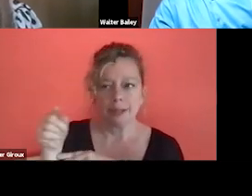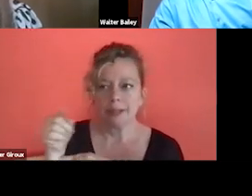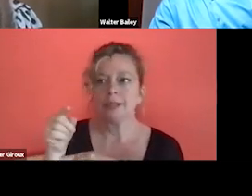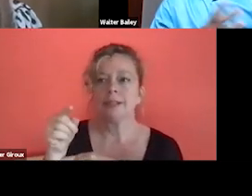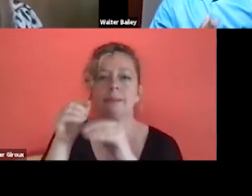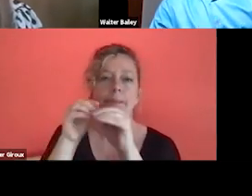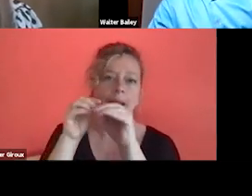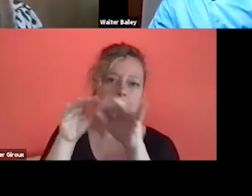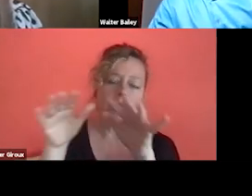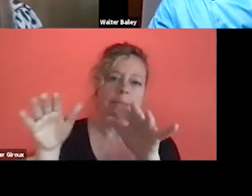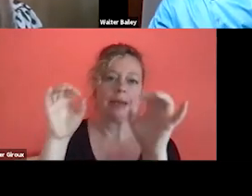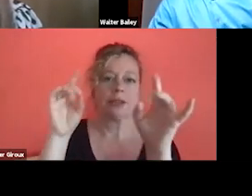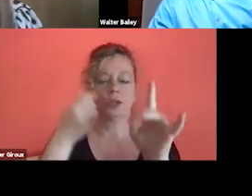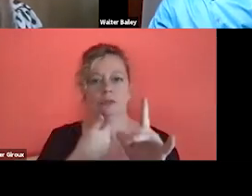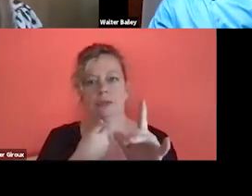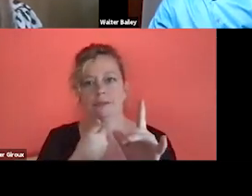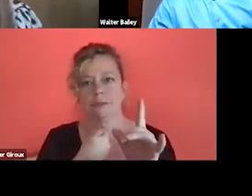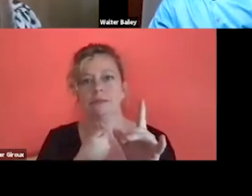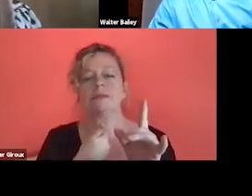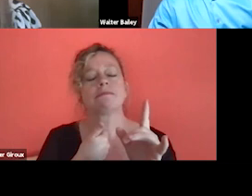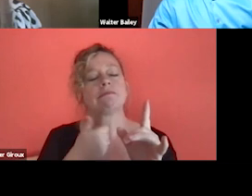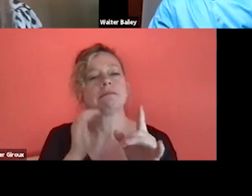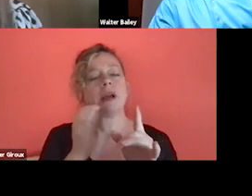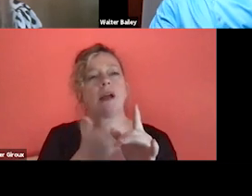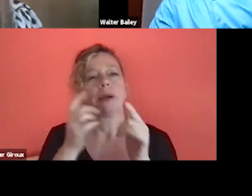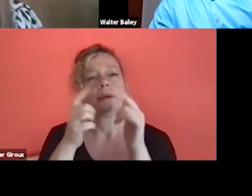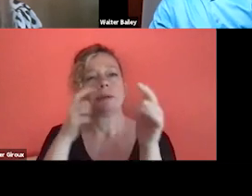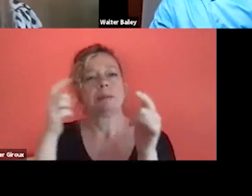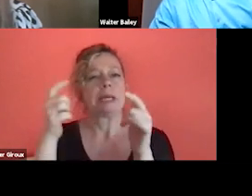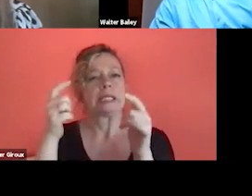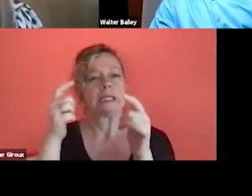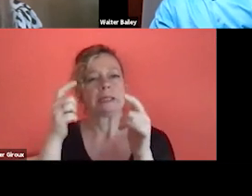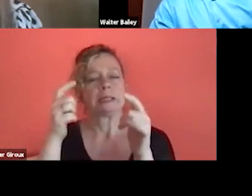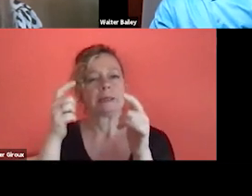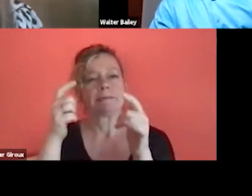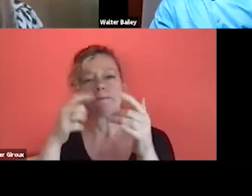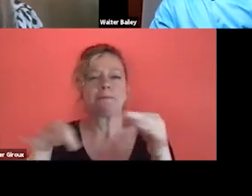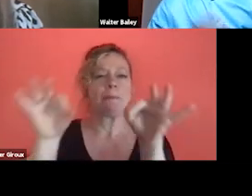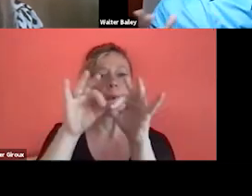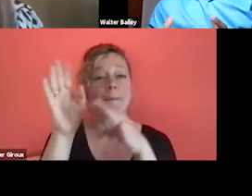Educándonos. Nuestro mayor orden del día era permitir el espacio